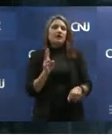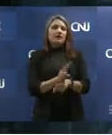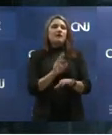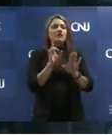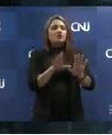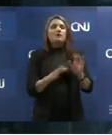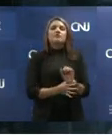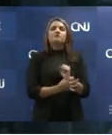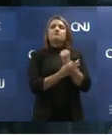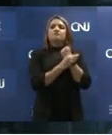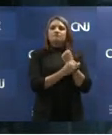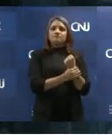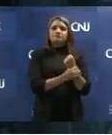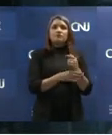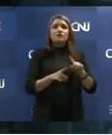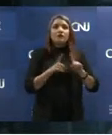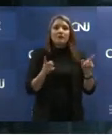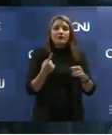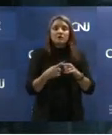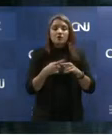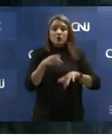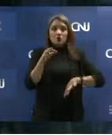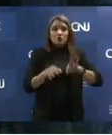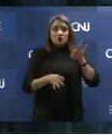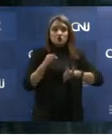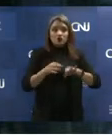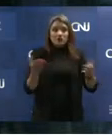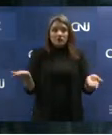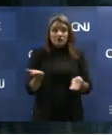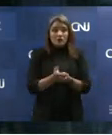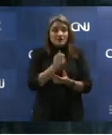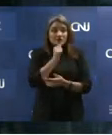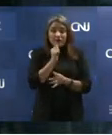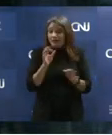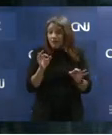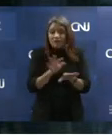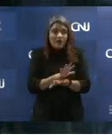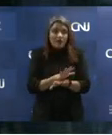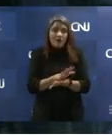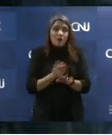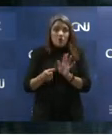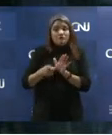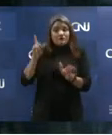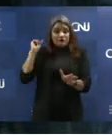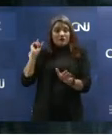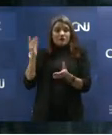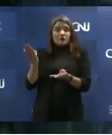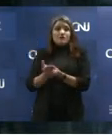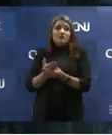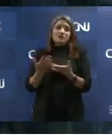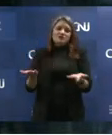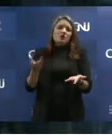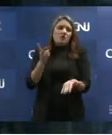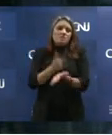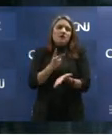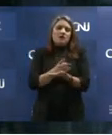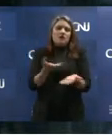tendo em vista que o julgamento do processo histórico ainda não terminou e me parece que deve ser mantida a liminar. Nada obstante